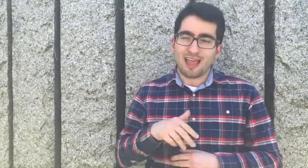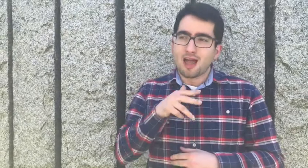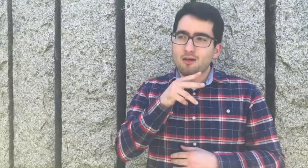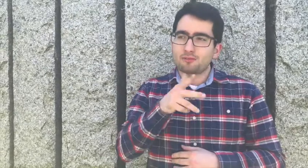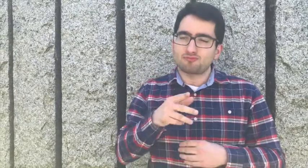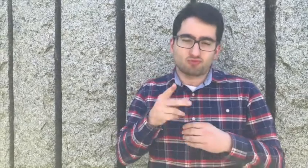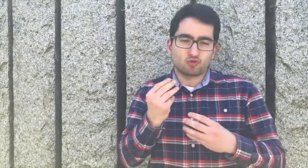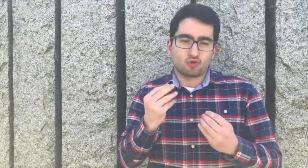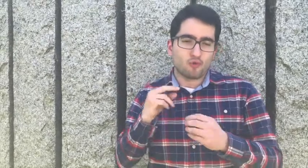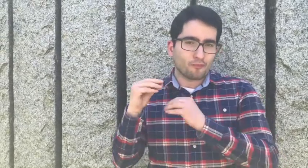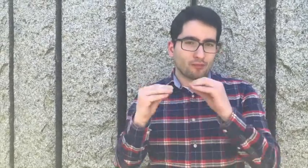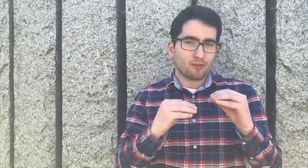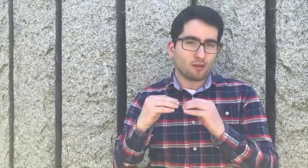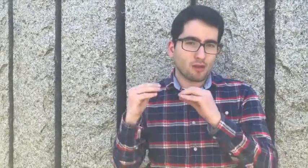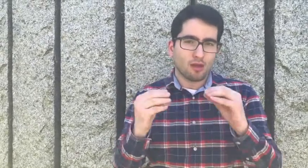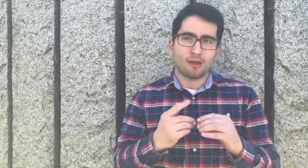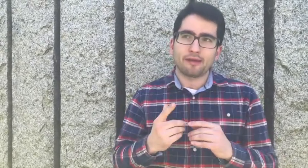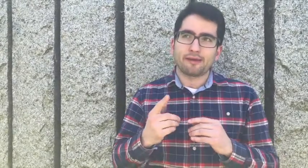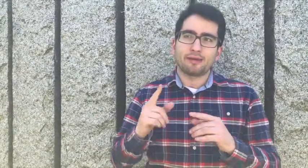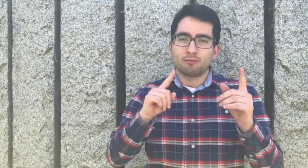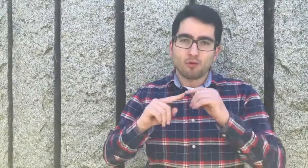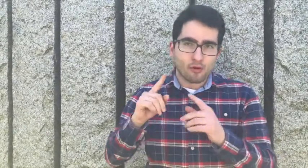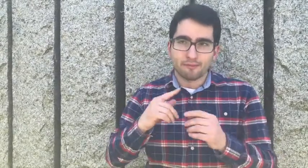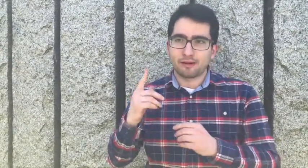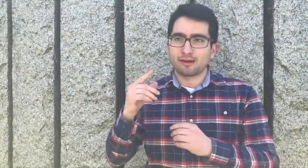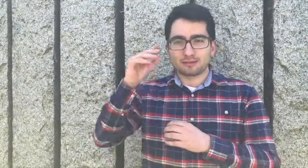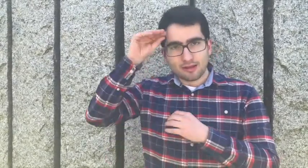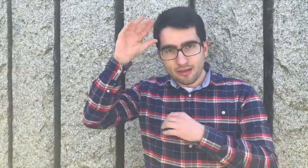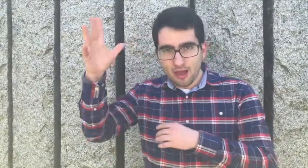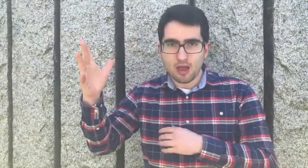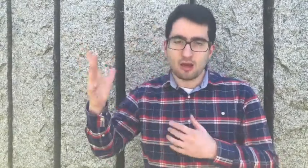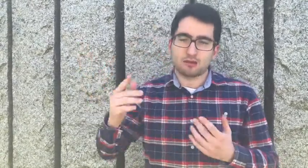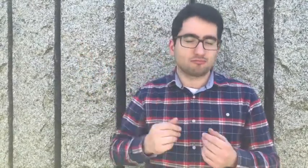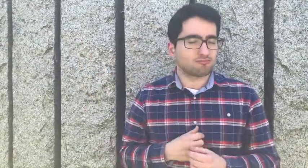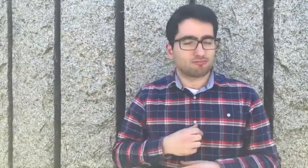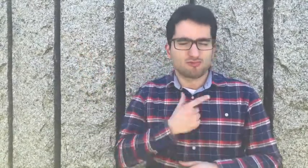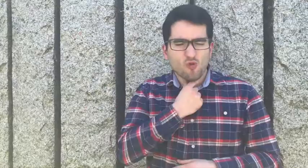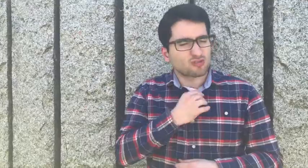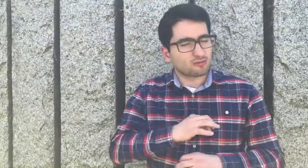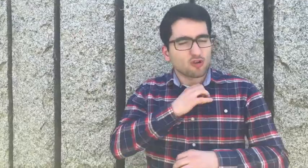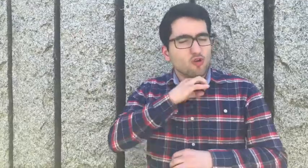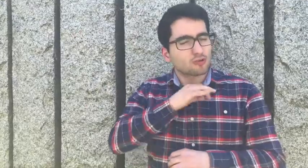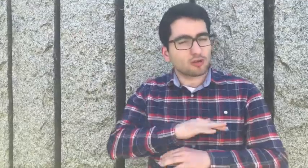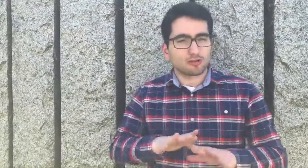además de que se ha debatido mucho sobre movimiento asociativo, en resumidas cuentas, estoy muy contento.